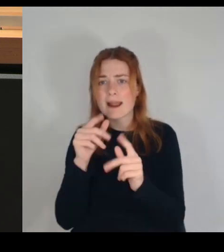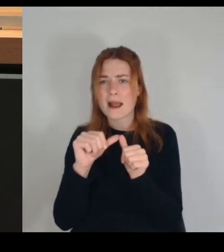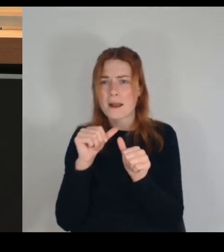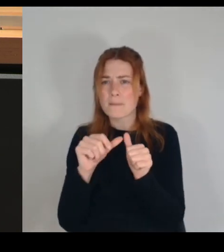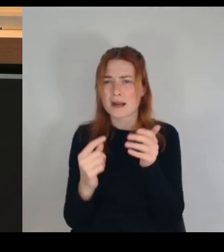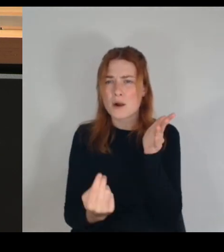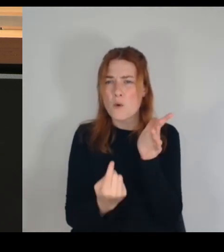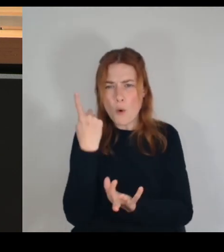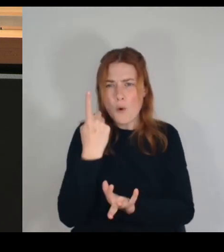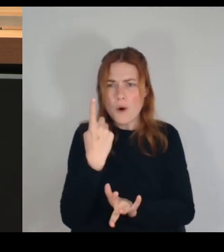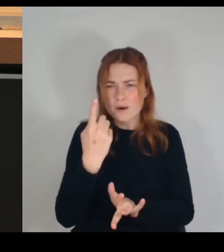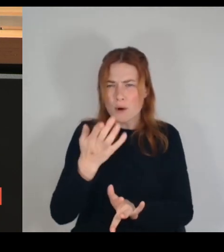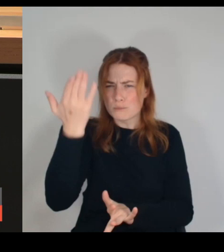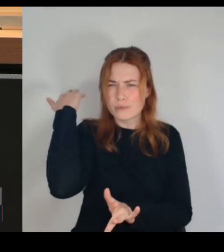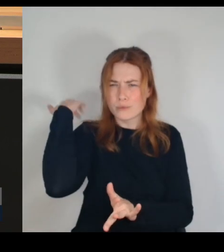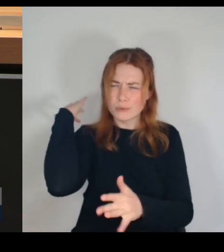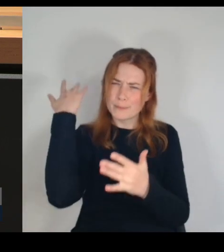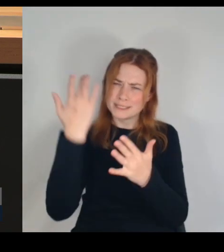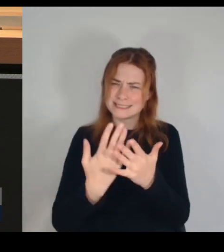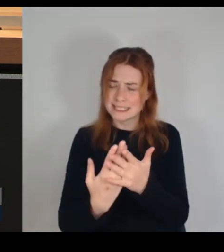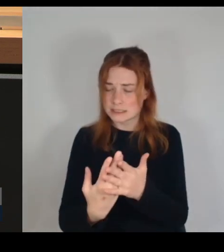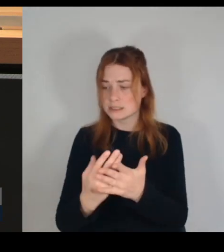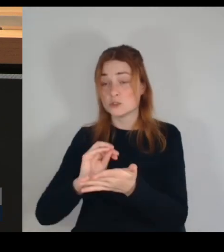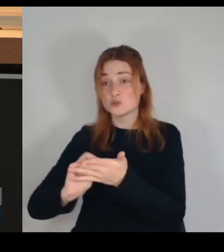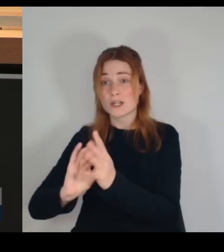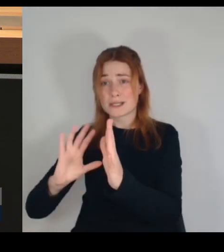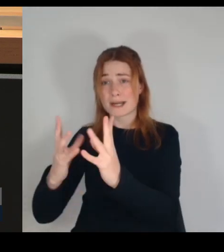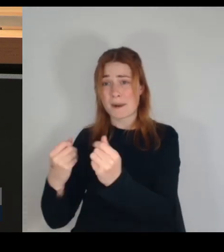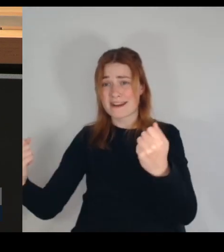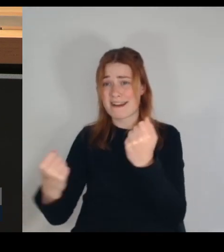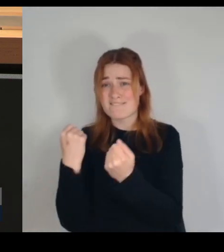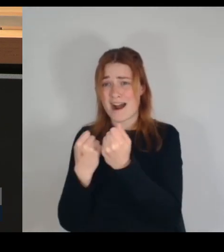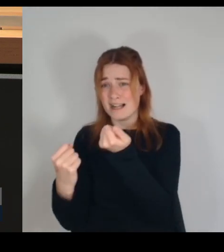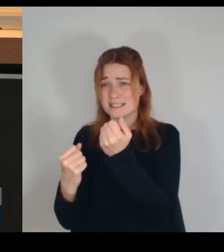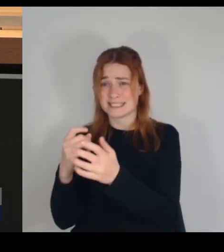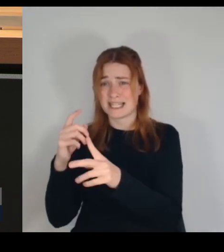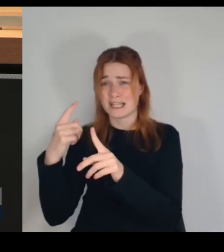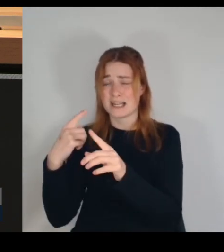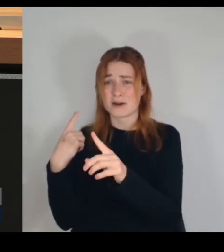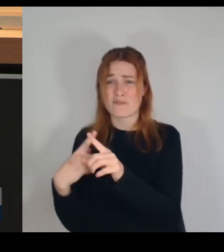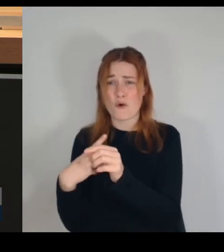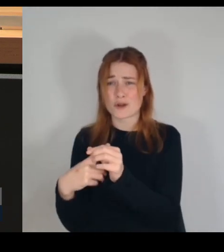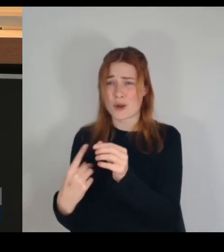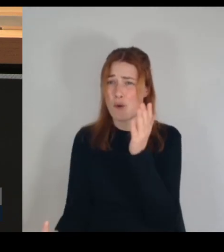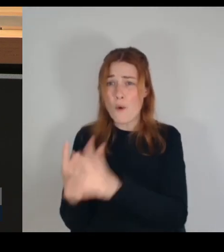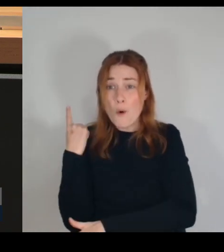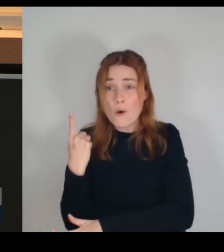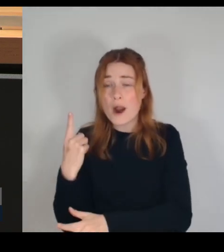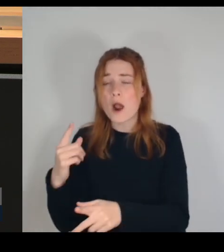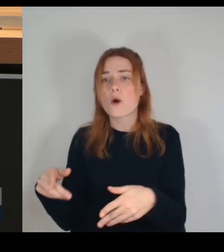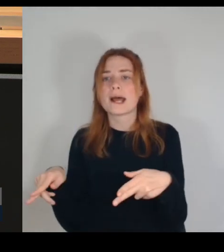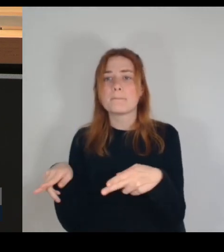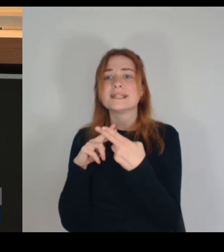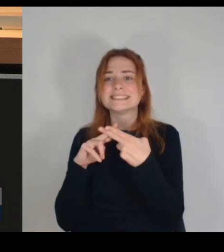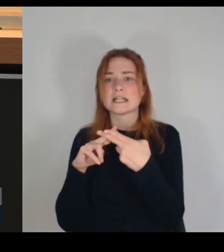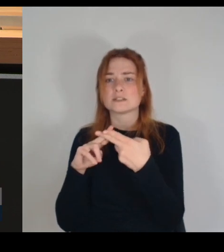noch Wissen vermittelt wird. Der Pisa Studie beweist es. Und zu guter Letzt lässt man die Schulen dann auch noch verkommen und verdrecken. Aber